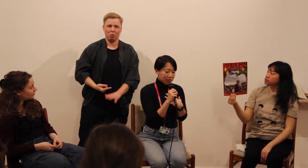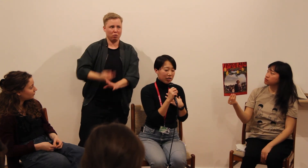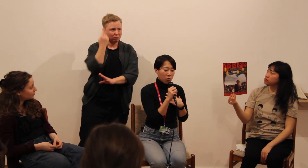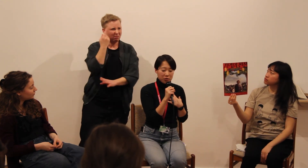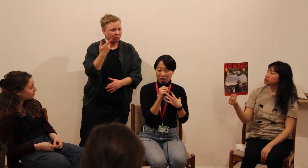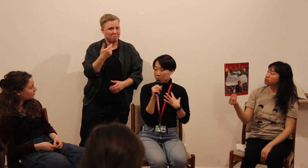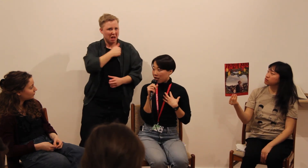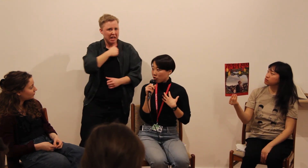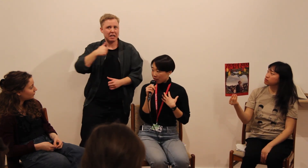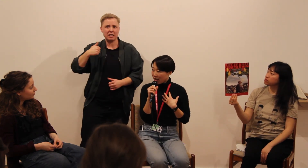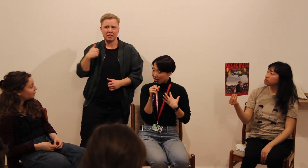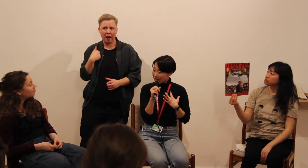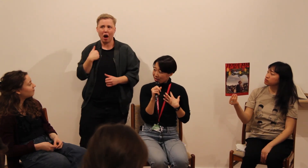Mein Großvater war immer sehr stolz darauf.